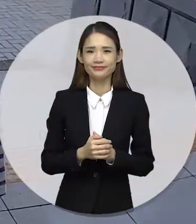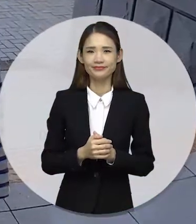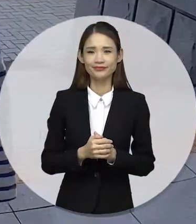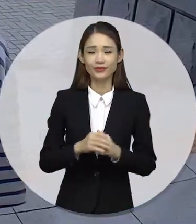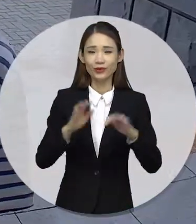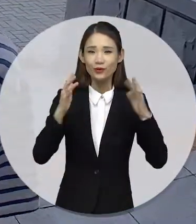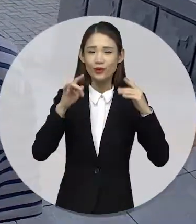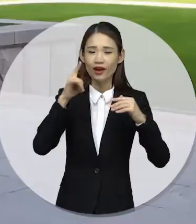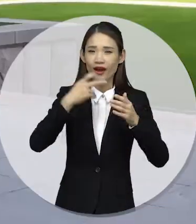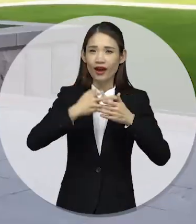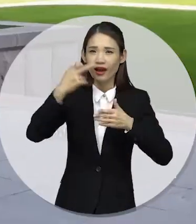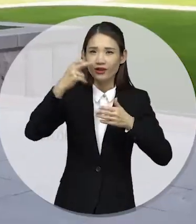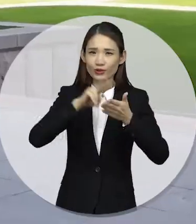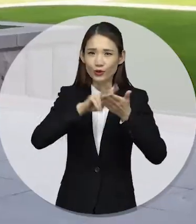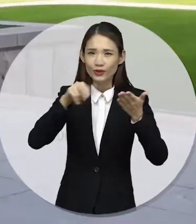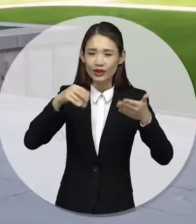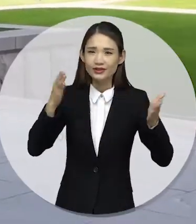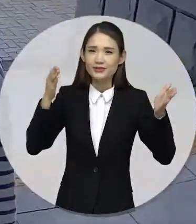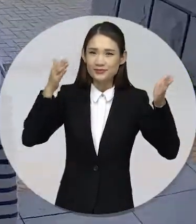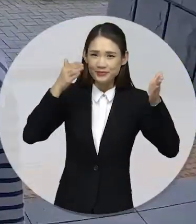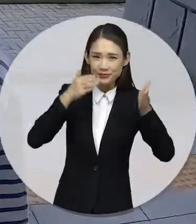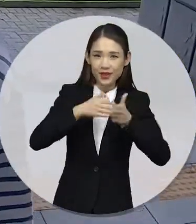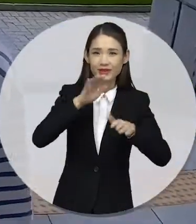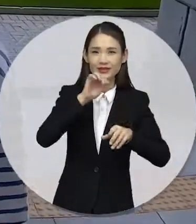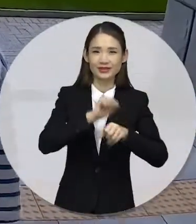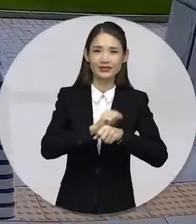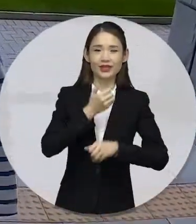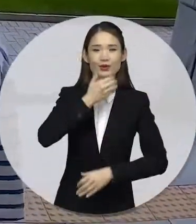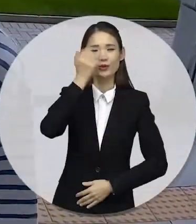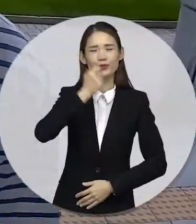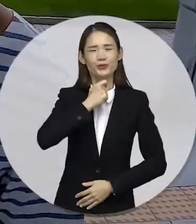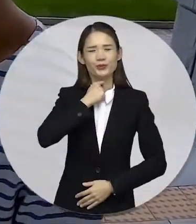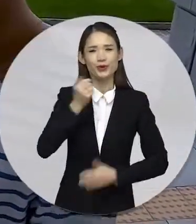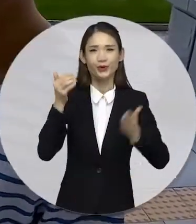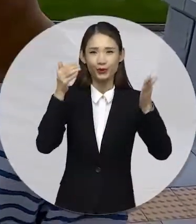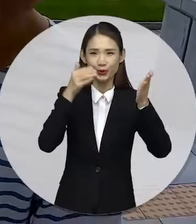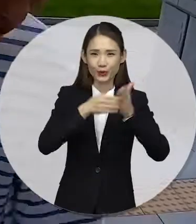김소희 : 우와 오빠 도서관 잘 도착한 것 같아. 김한솔 : 그래, 나의 로망에 잘 도착했어? / 김소희 : 응!